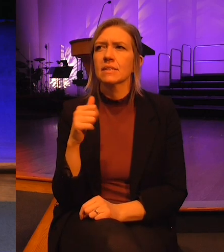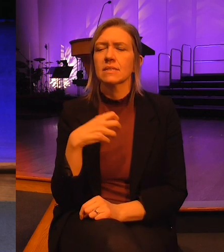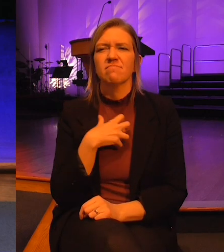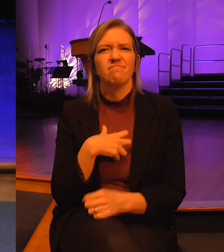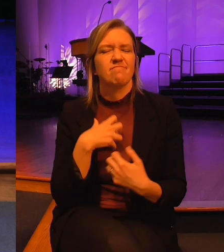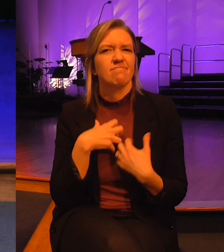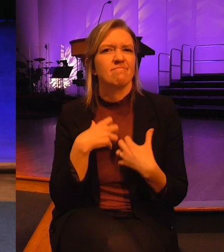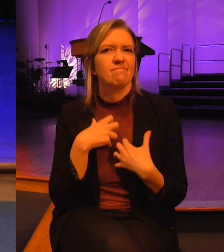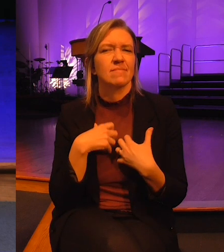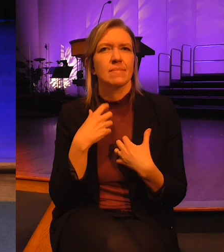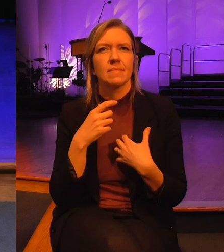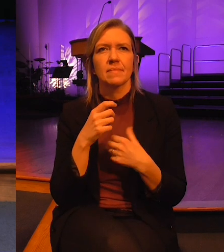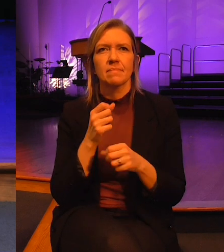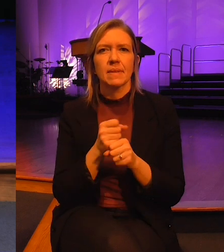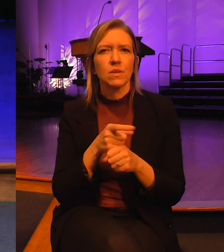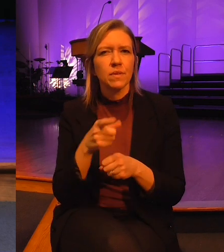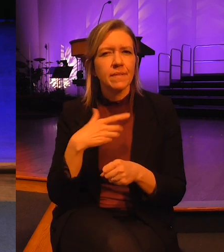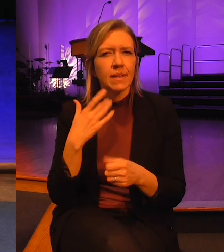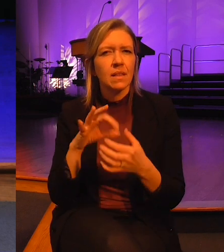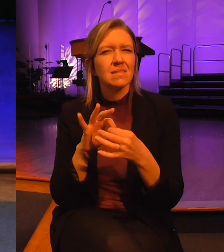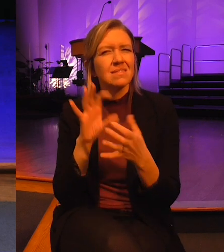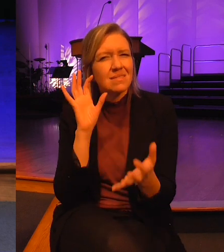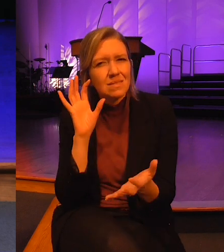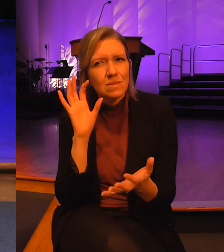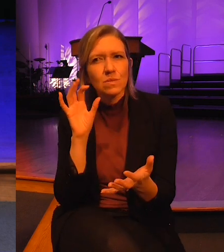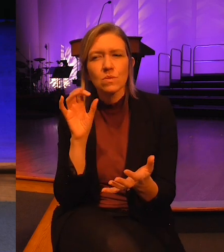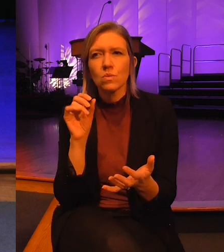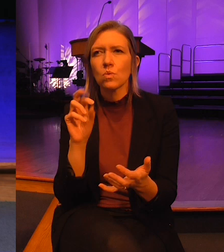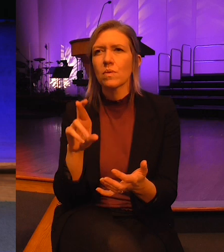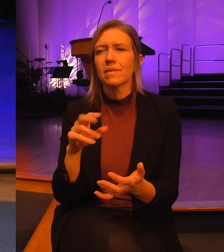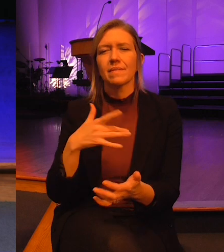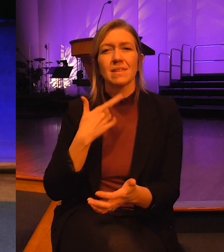lo suficientemente buenos para estar conectados con la inteligencia creativa Divina,